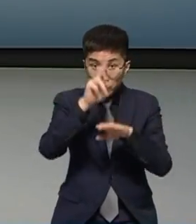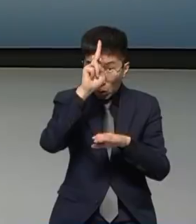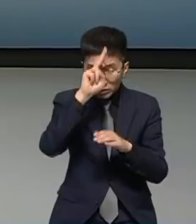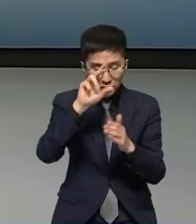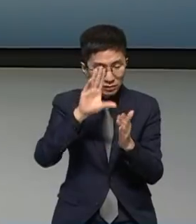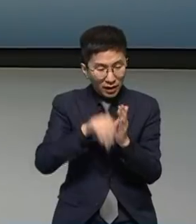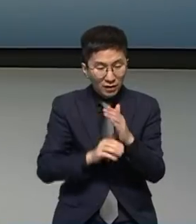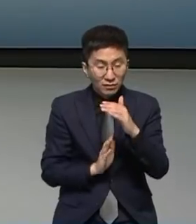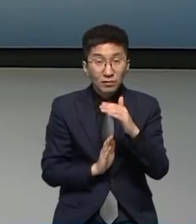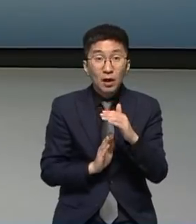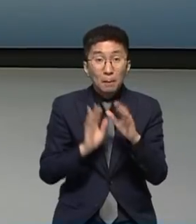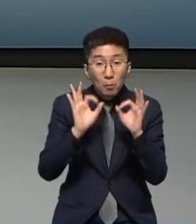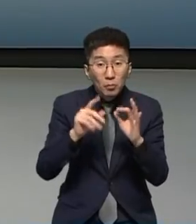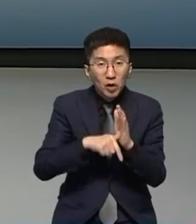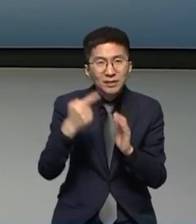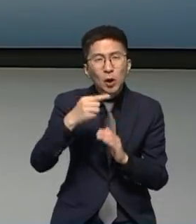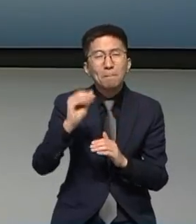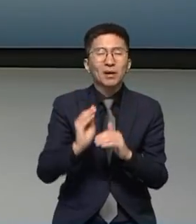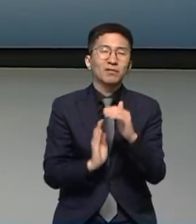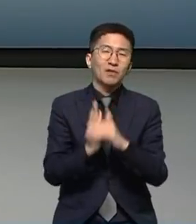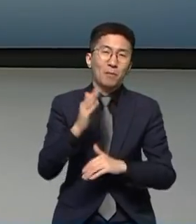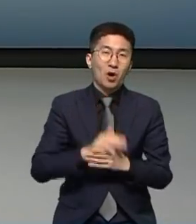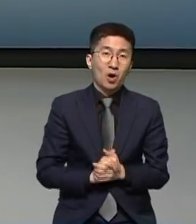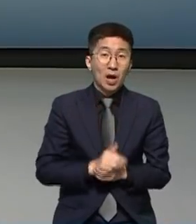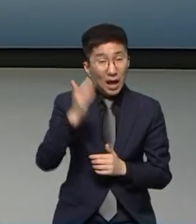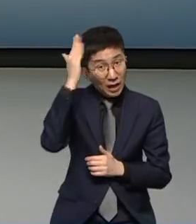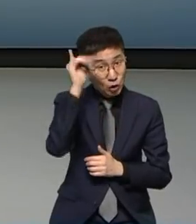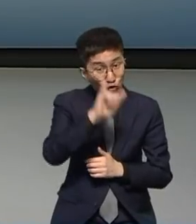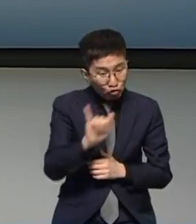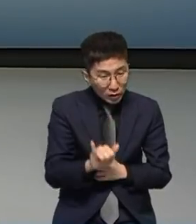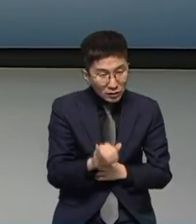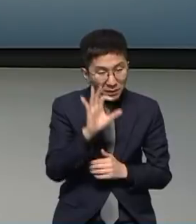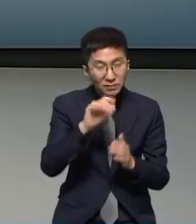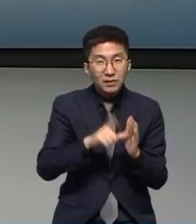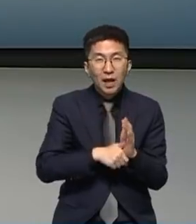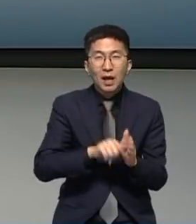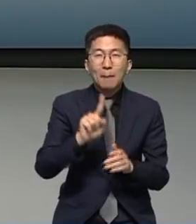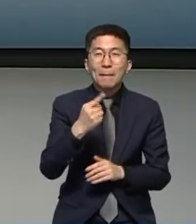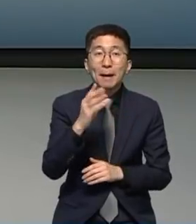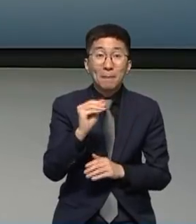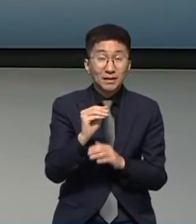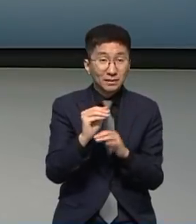국내에서 100만 명을 넘는 데 748일, 2년